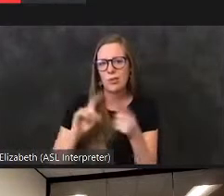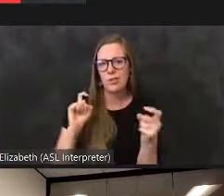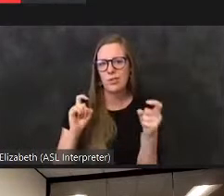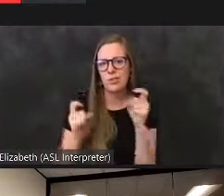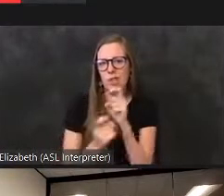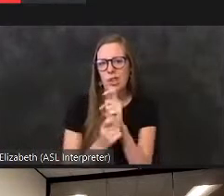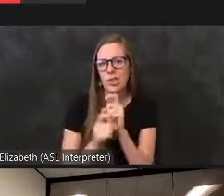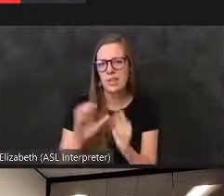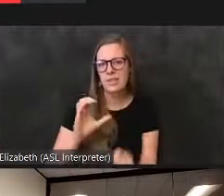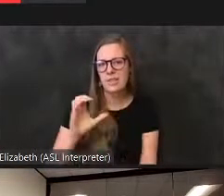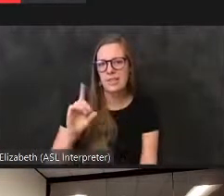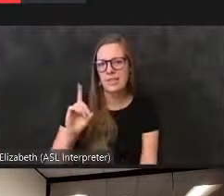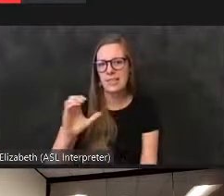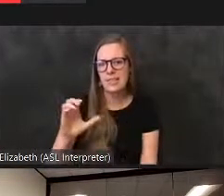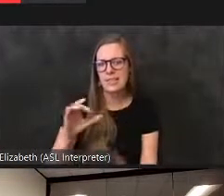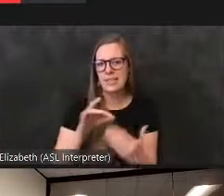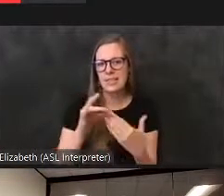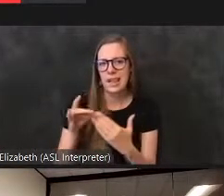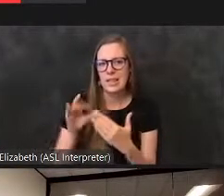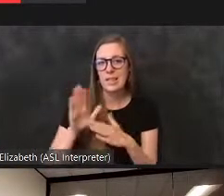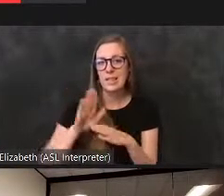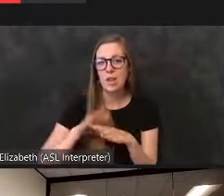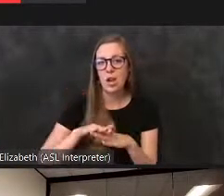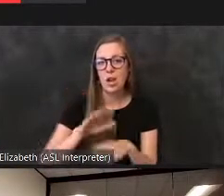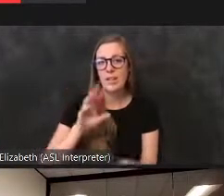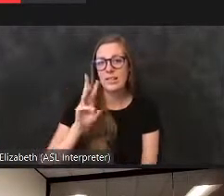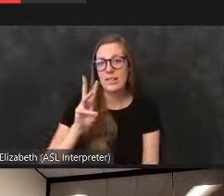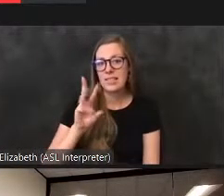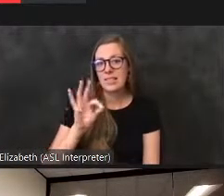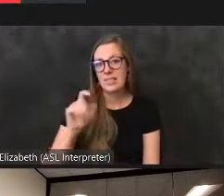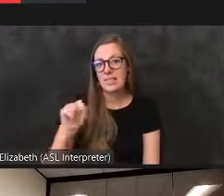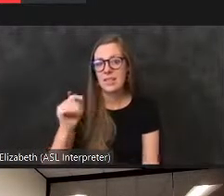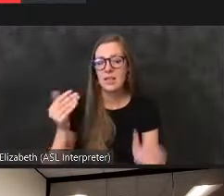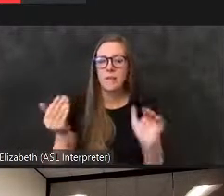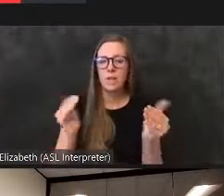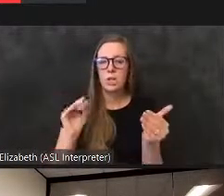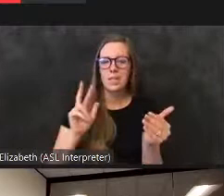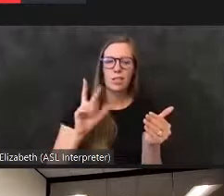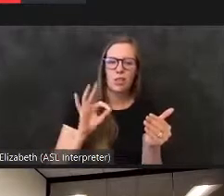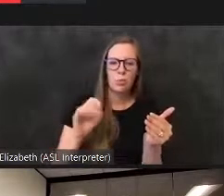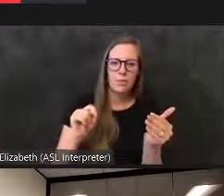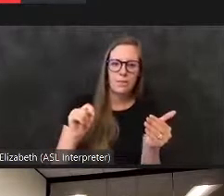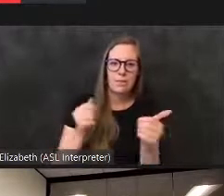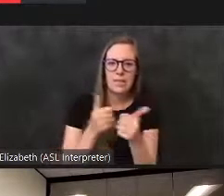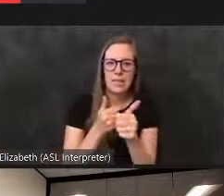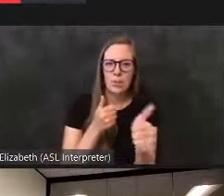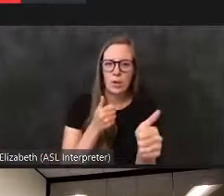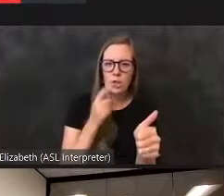cambio de las pautas y guías de sí, de si a seis pies contra la separación de 3 pies